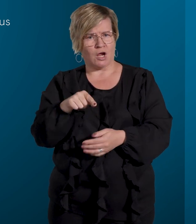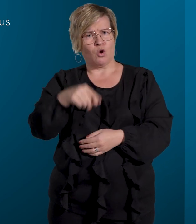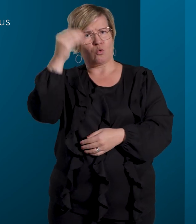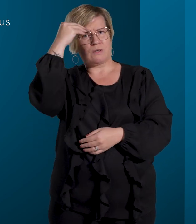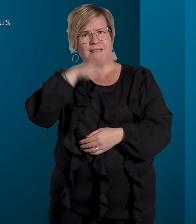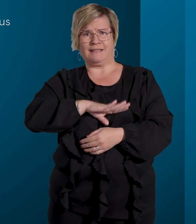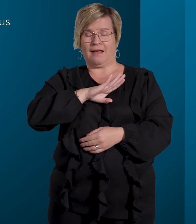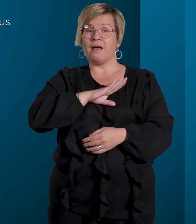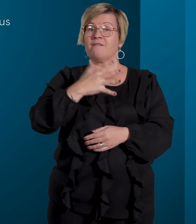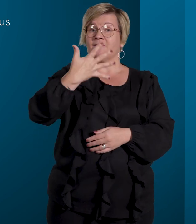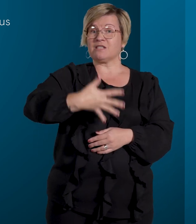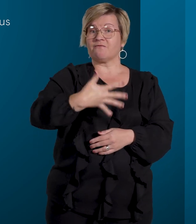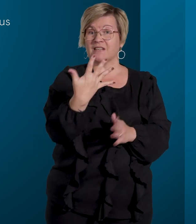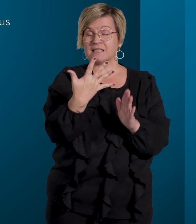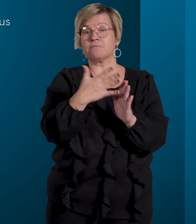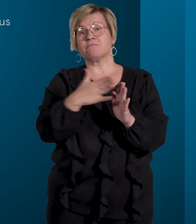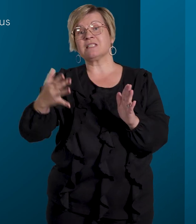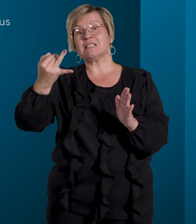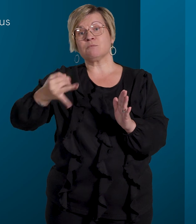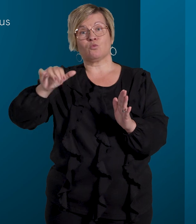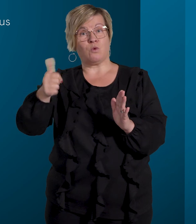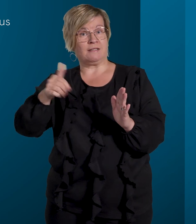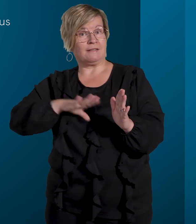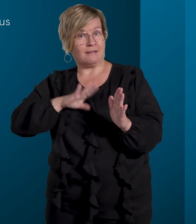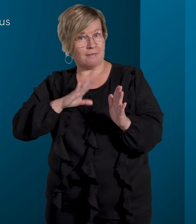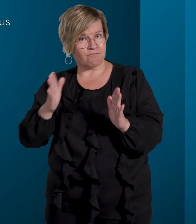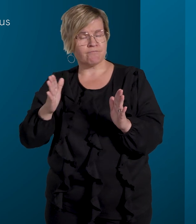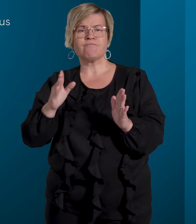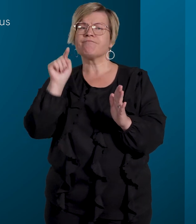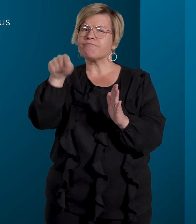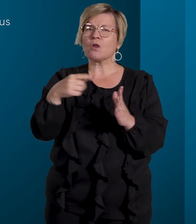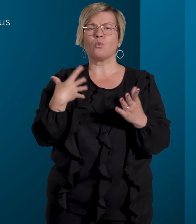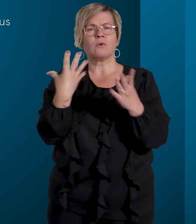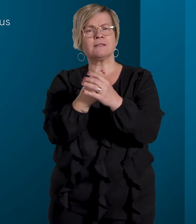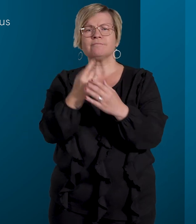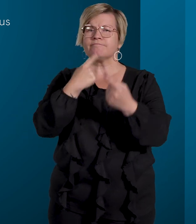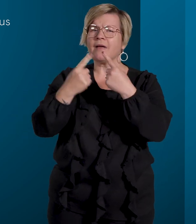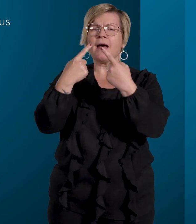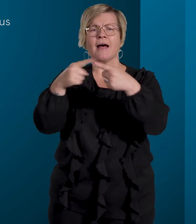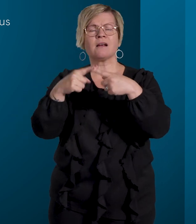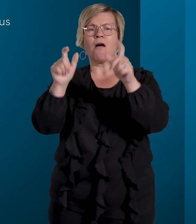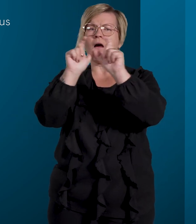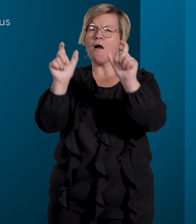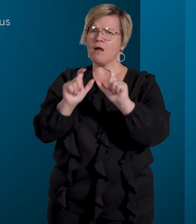Kurssi on suunnattu 55-79-vuotiaille, - ja siellä keskustellaan erilaisista asioista, -